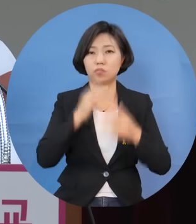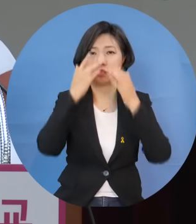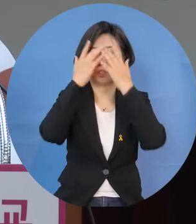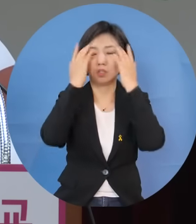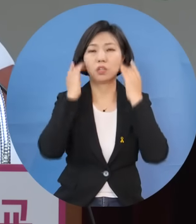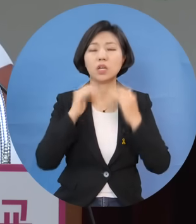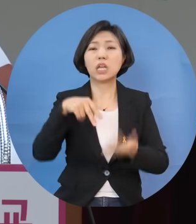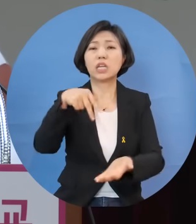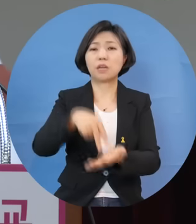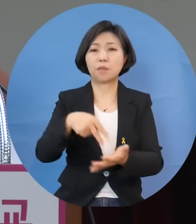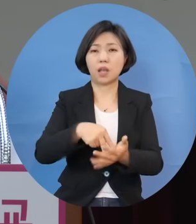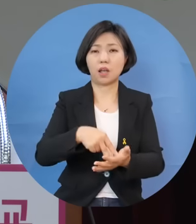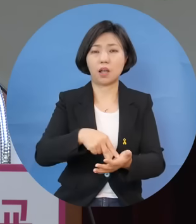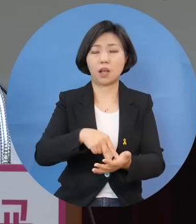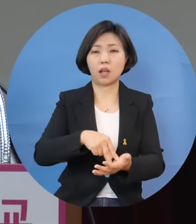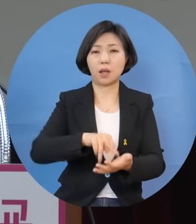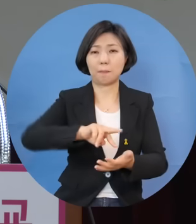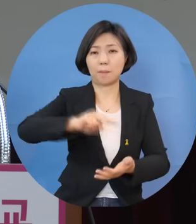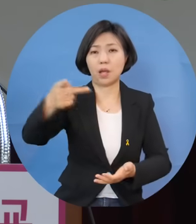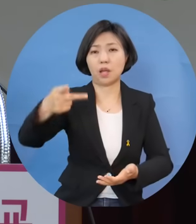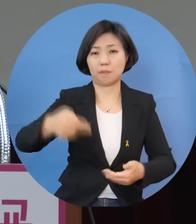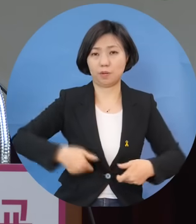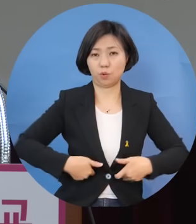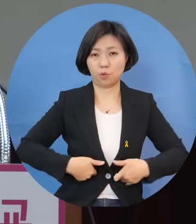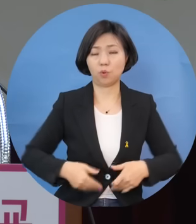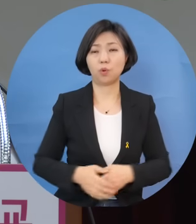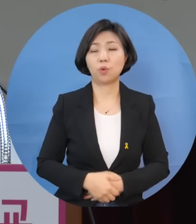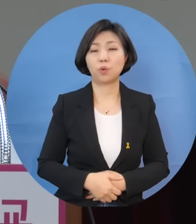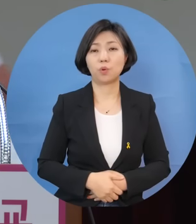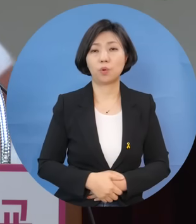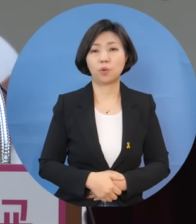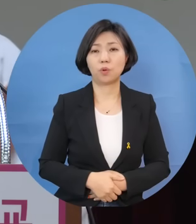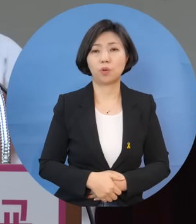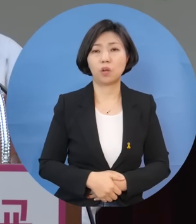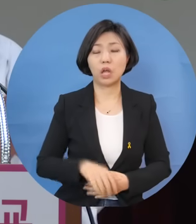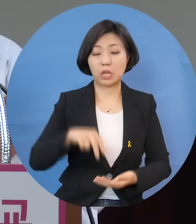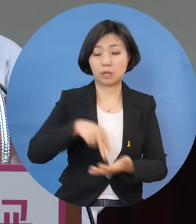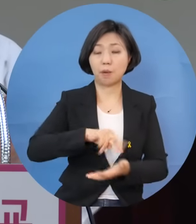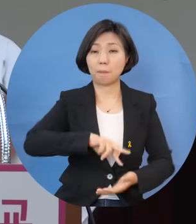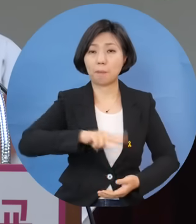그러니 '관점을 좀 바꾸셔야 됩니다' 그러면 삶이 확! 트입니다.